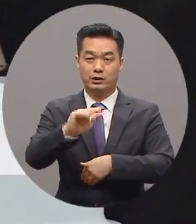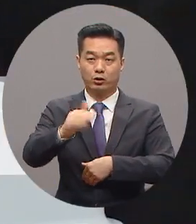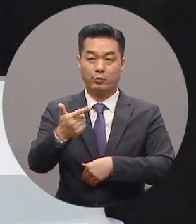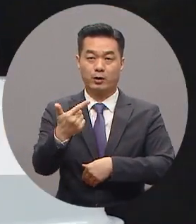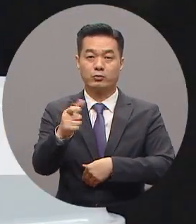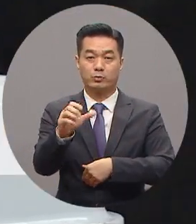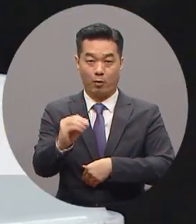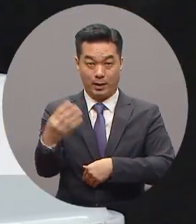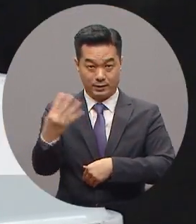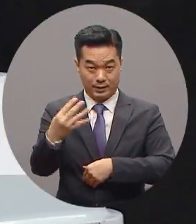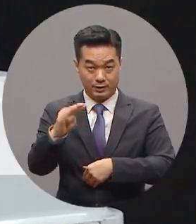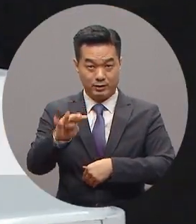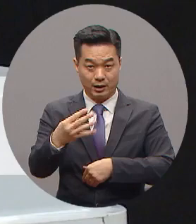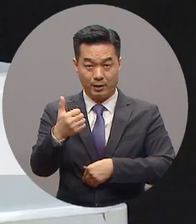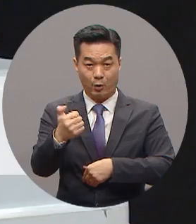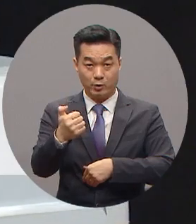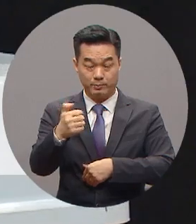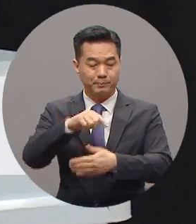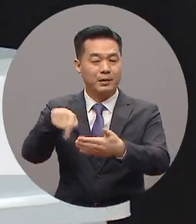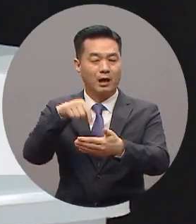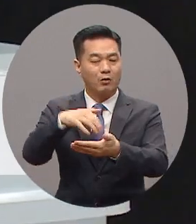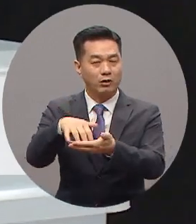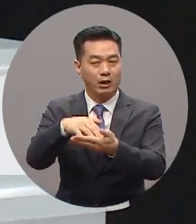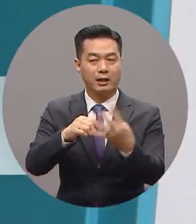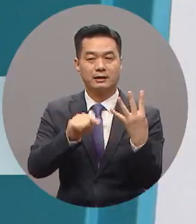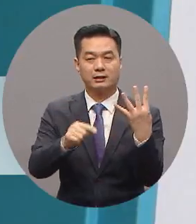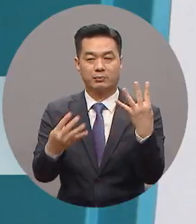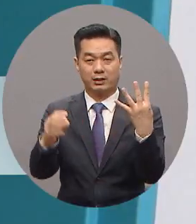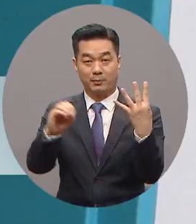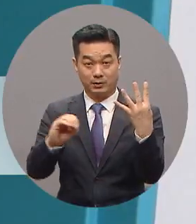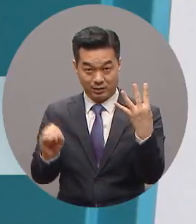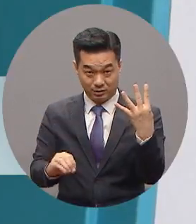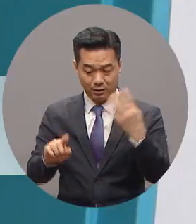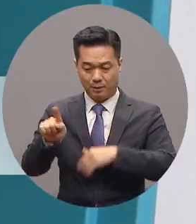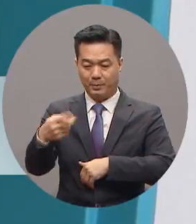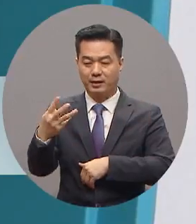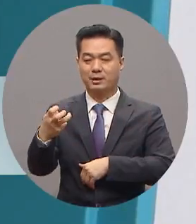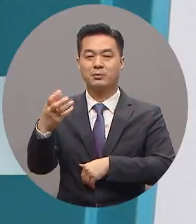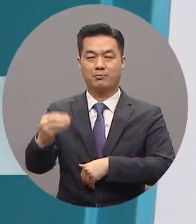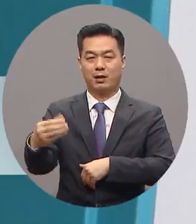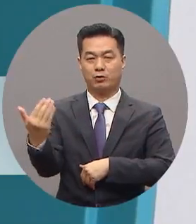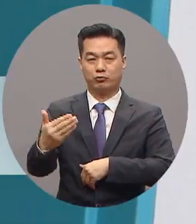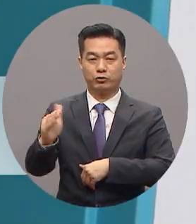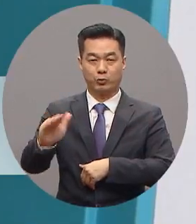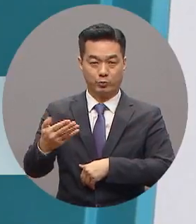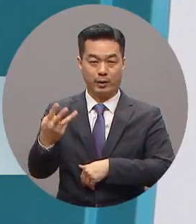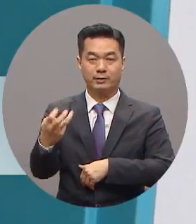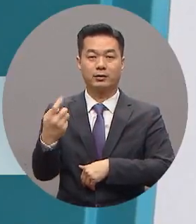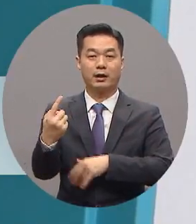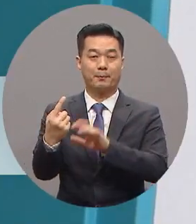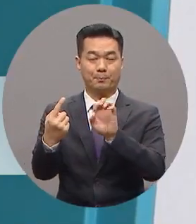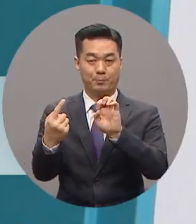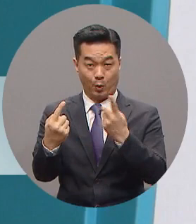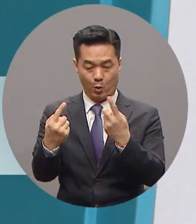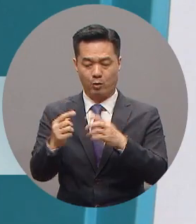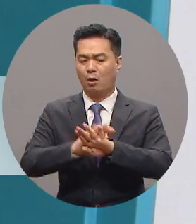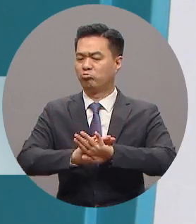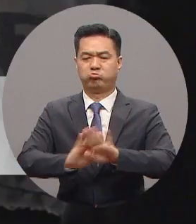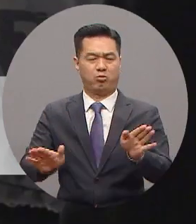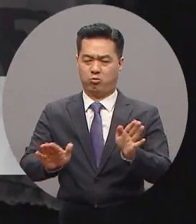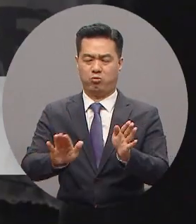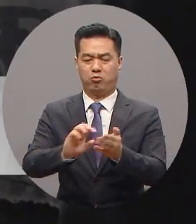중앙선거관리위원회는 이번 총선 정당 투표수 2965만 4450표 가운데 4.4%인 130만